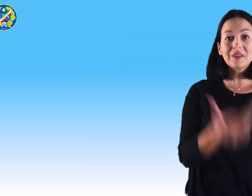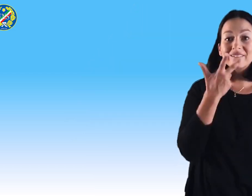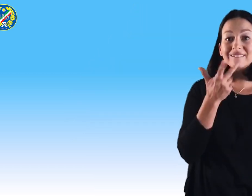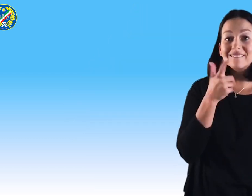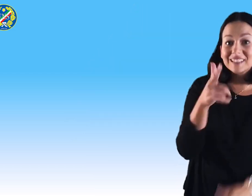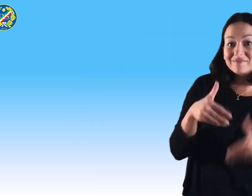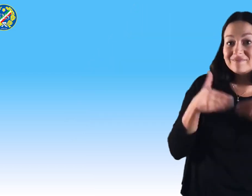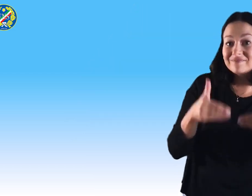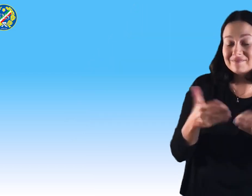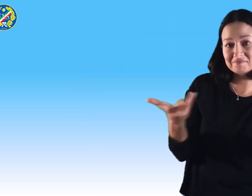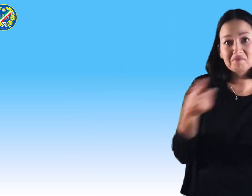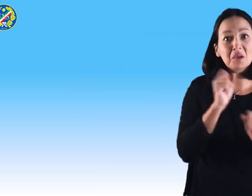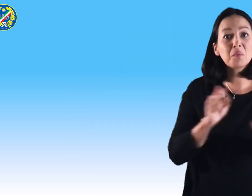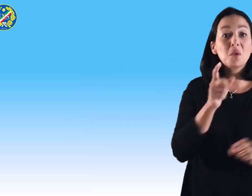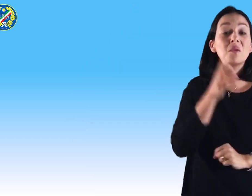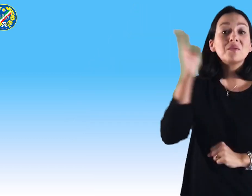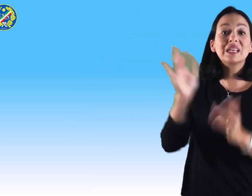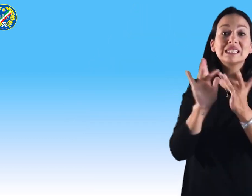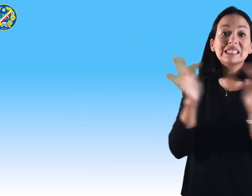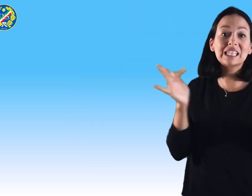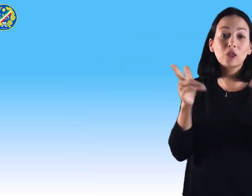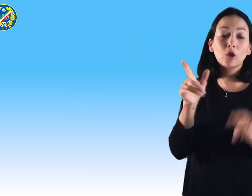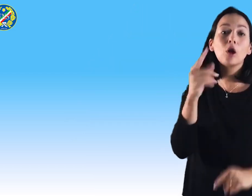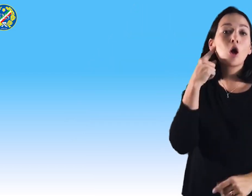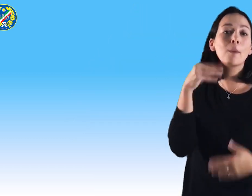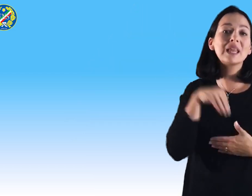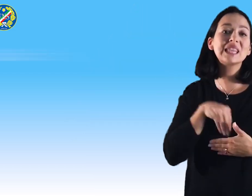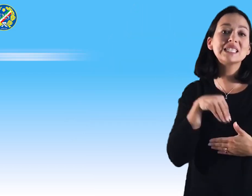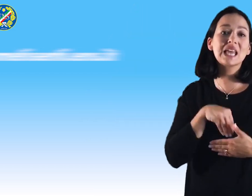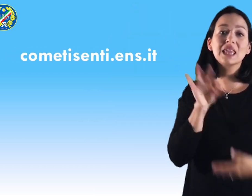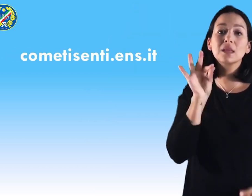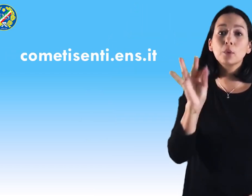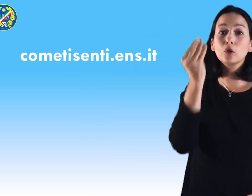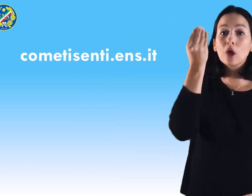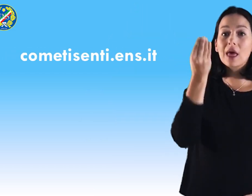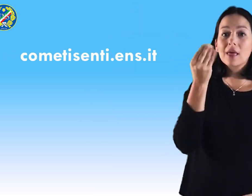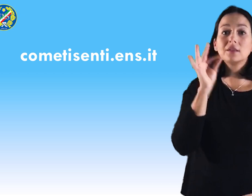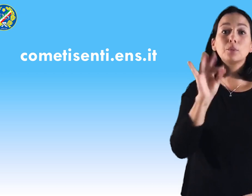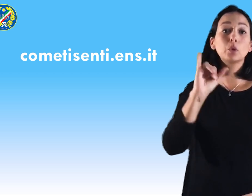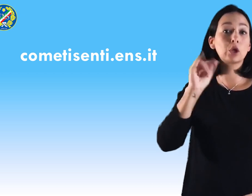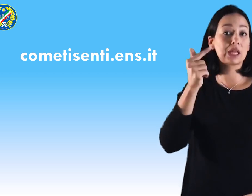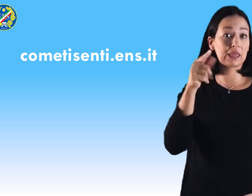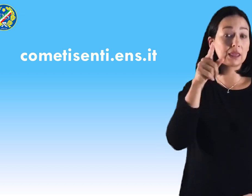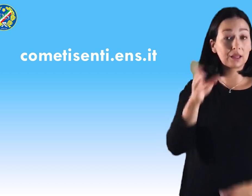Volete partecipare? Non vi resta che andare sul sito cometisenti.ens.it